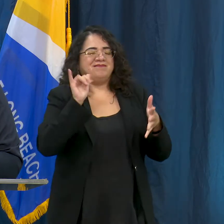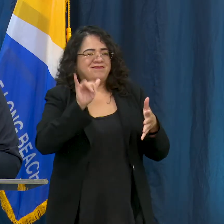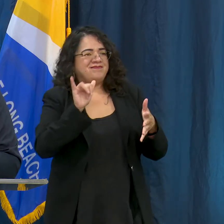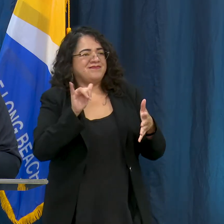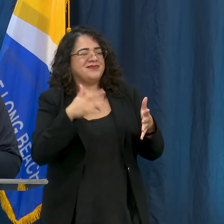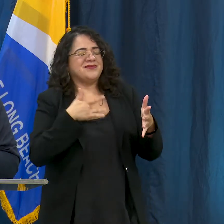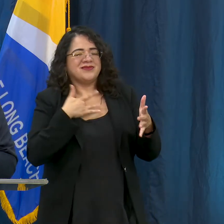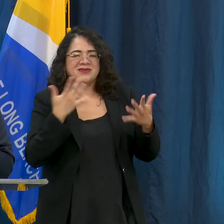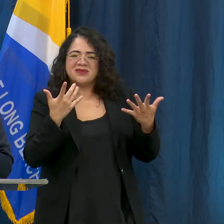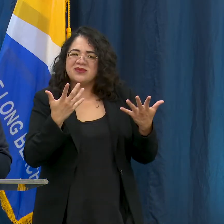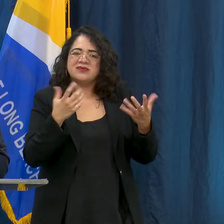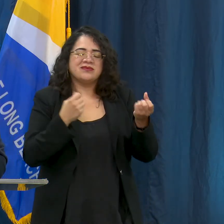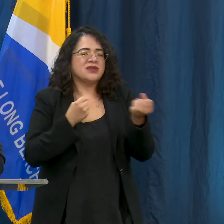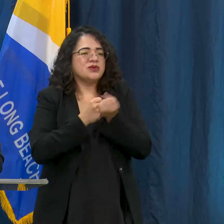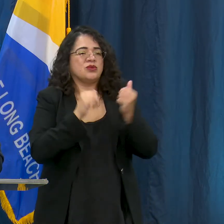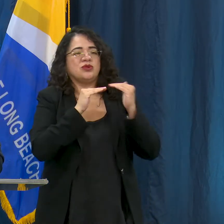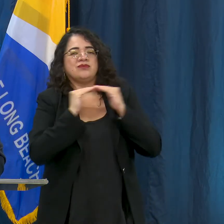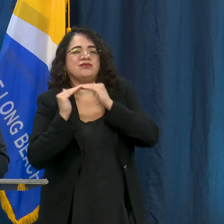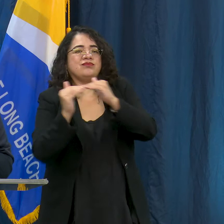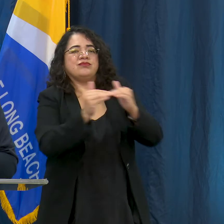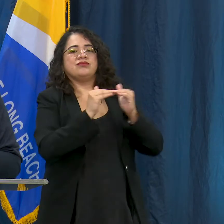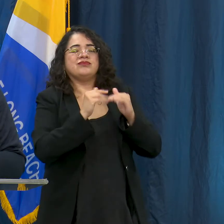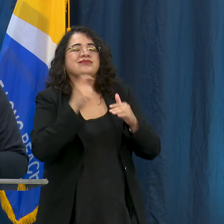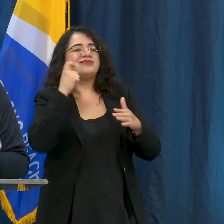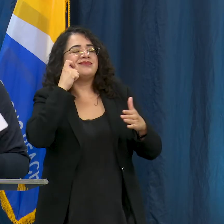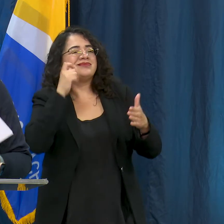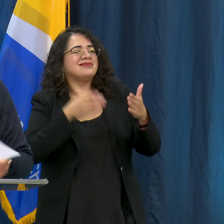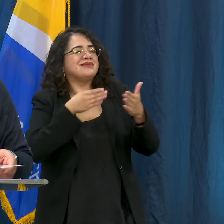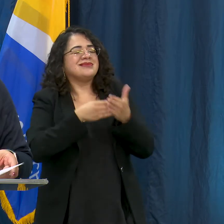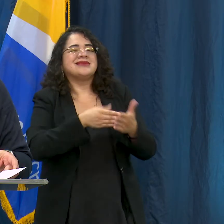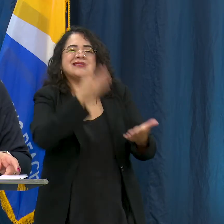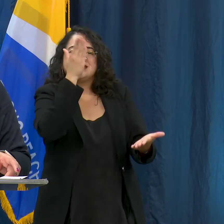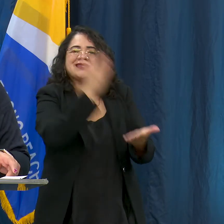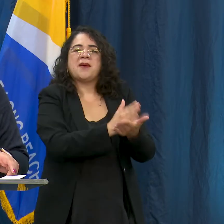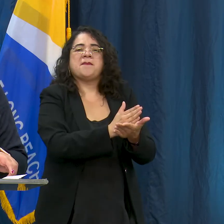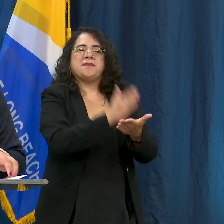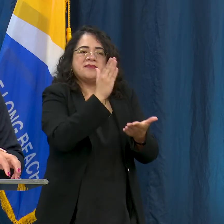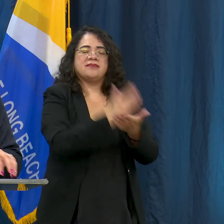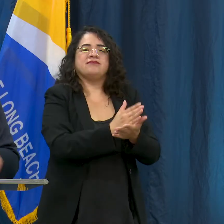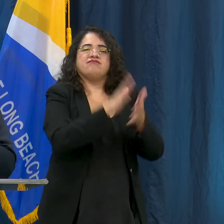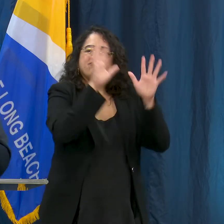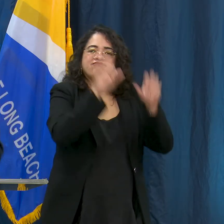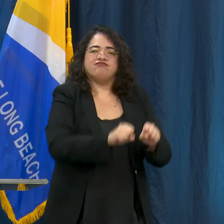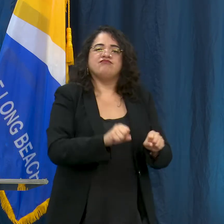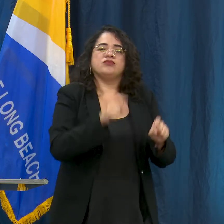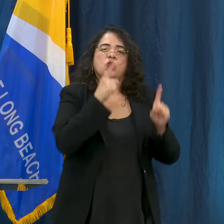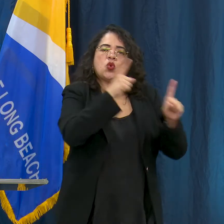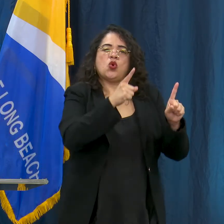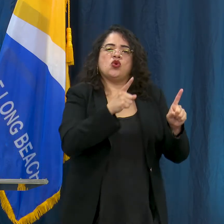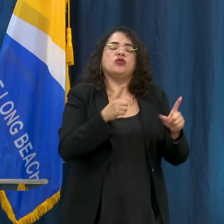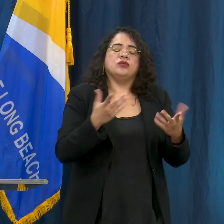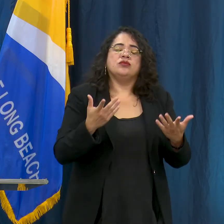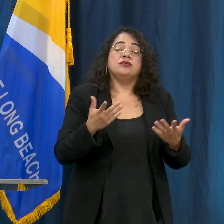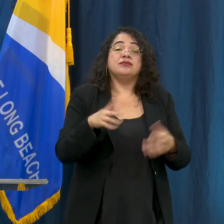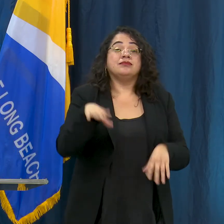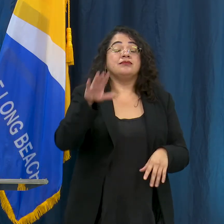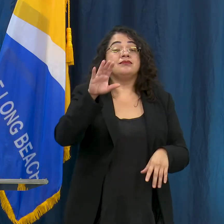vez más información en nuestro sitio de Guerre tambien para las próximas a Sione's nurses director a calico epitome NS